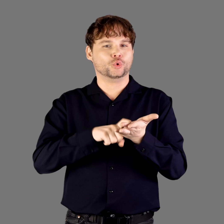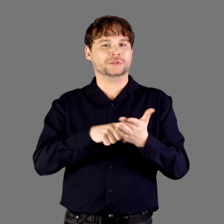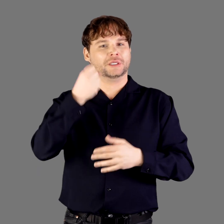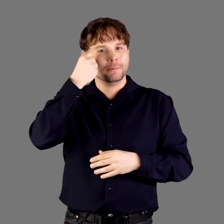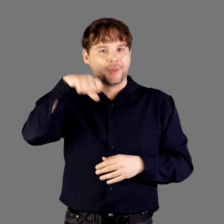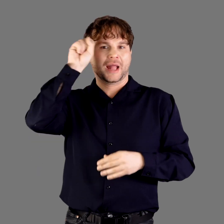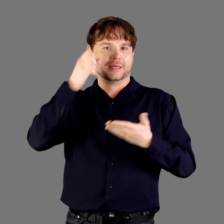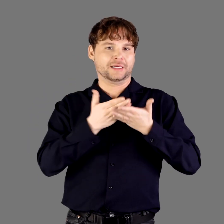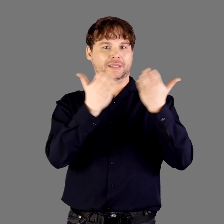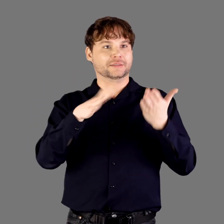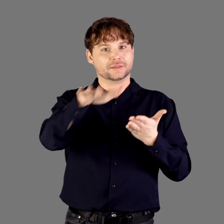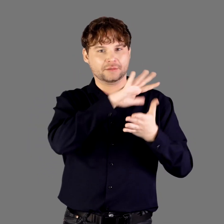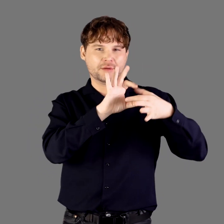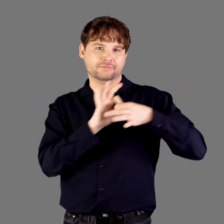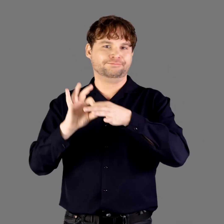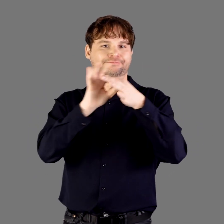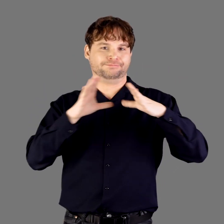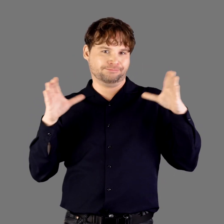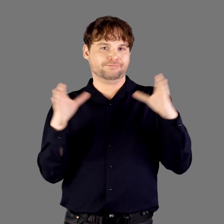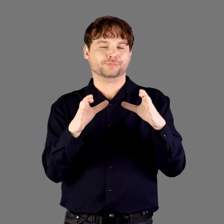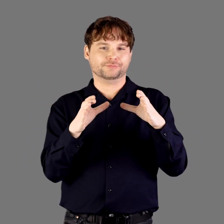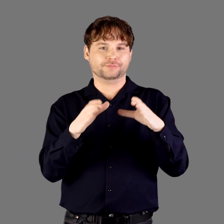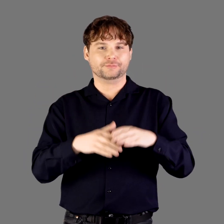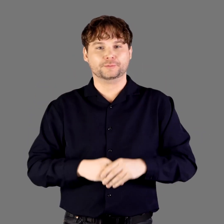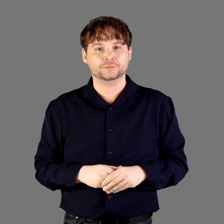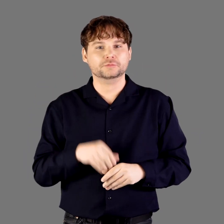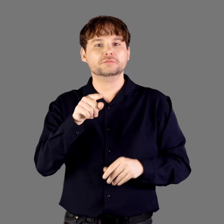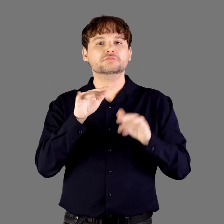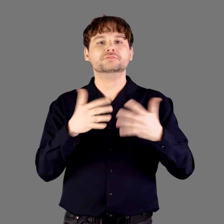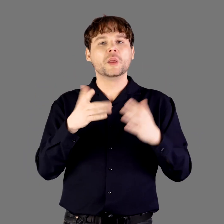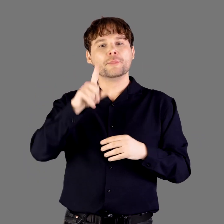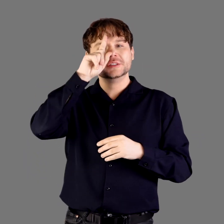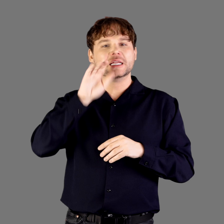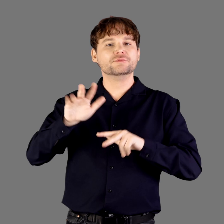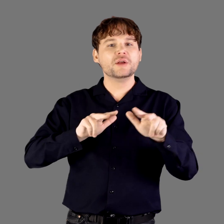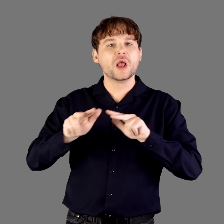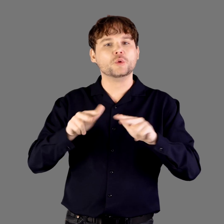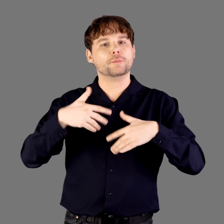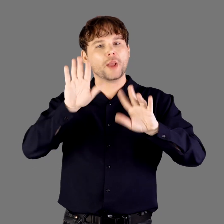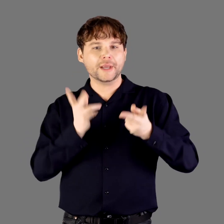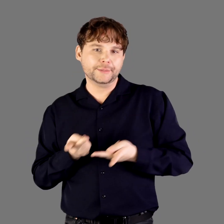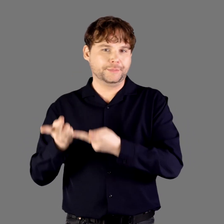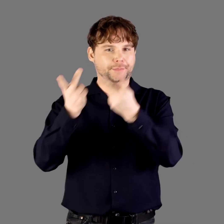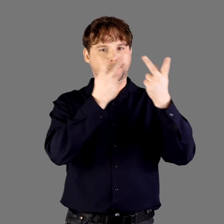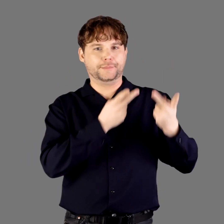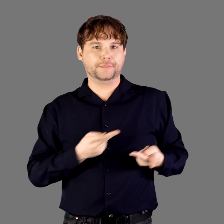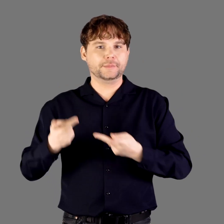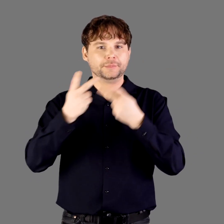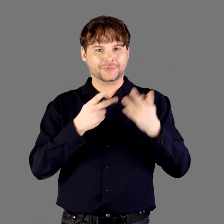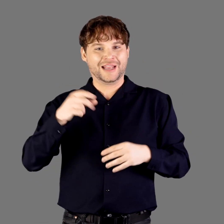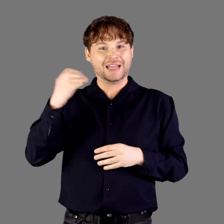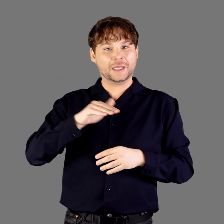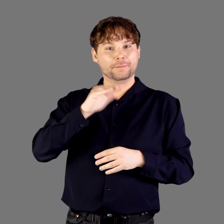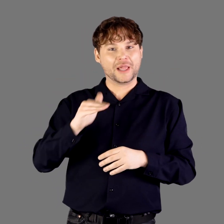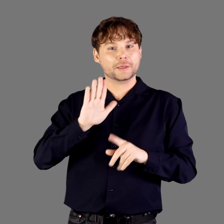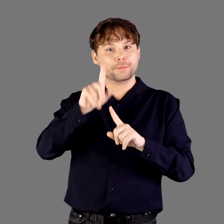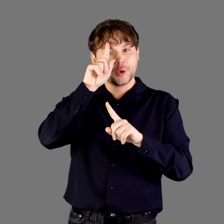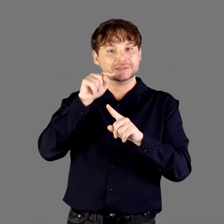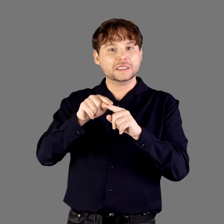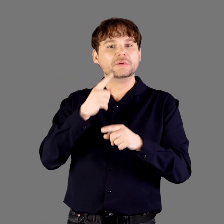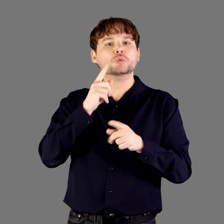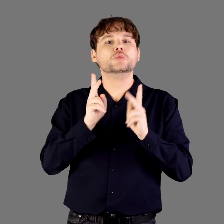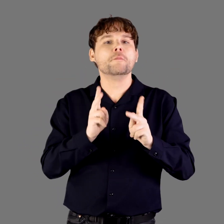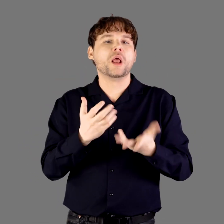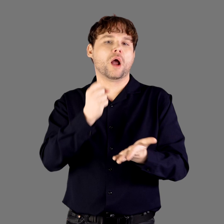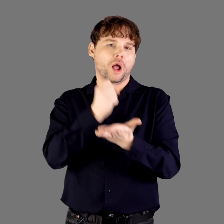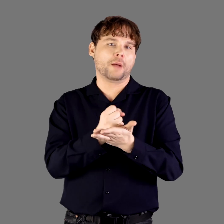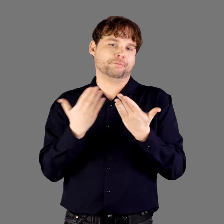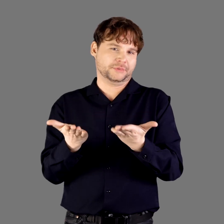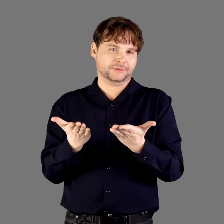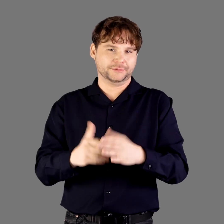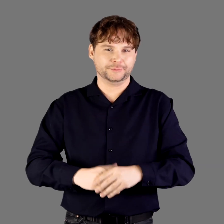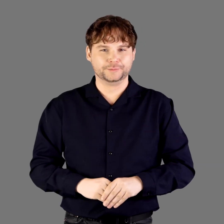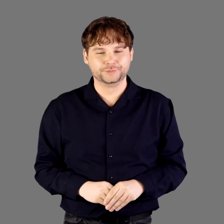einer einheitlichen Berliner Polizeiverwaltung.